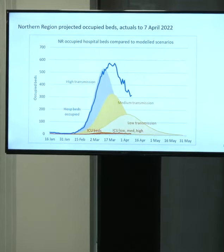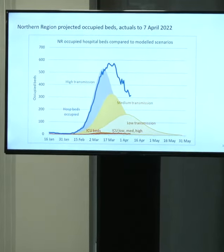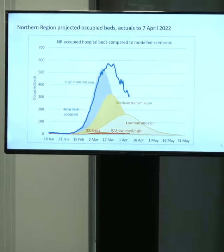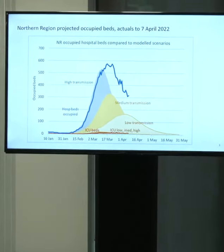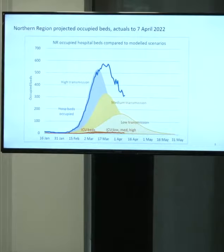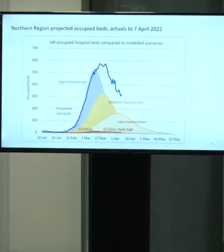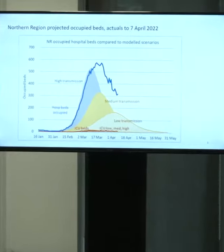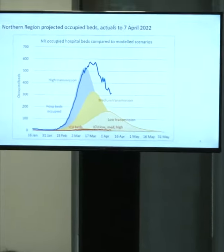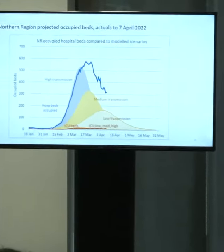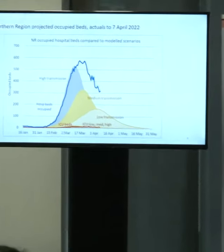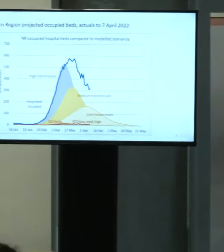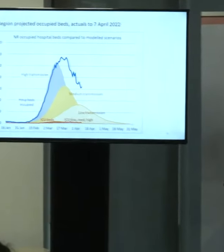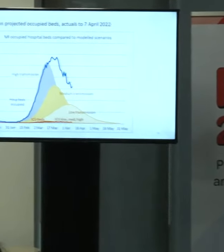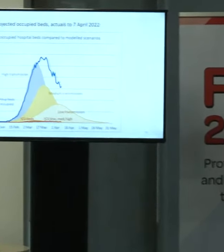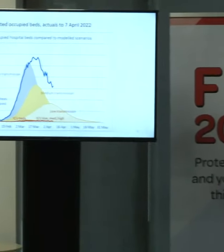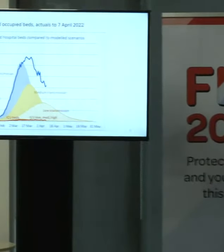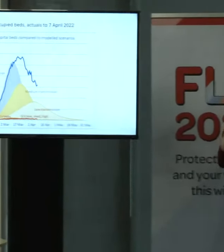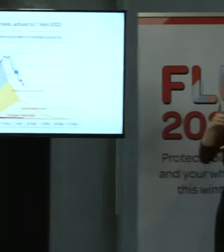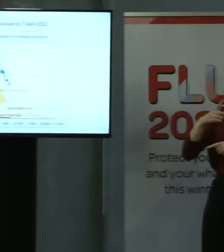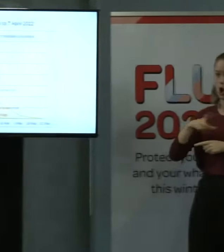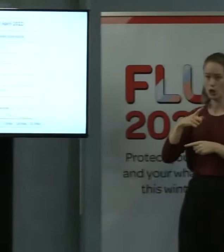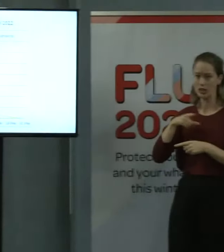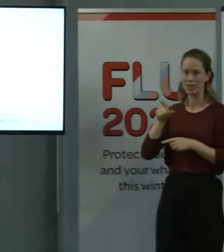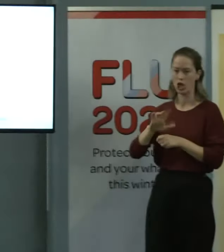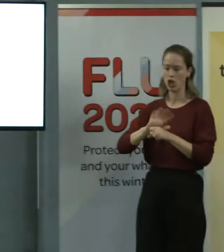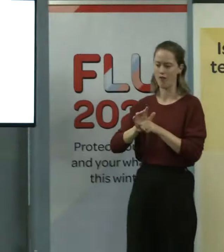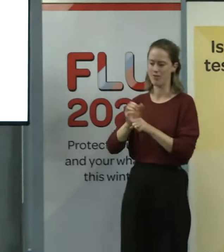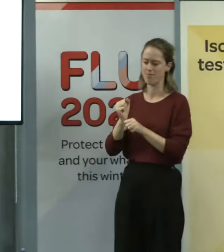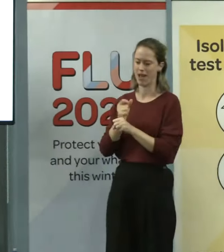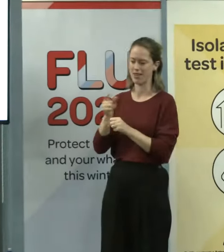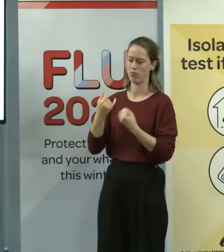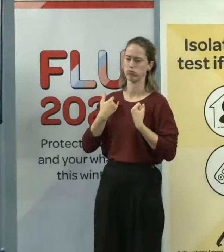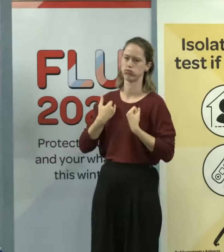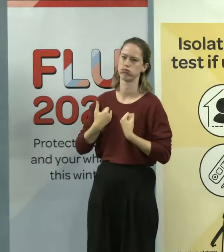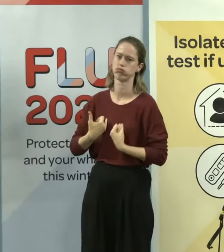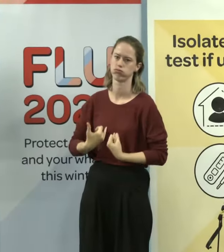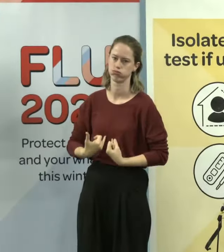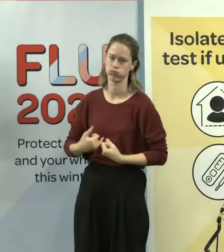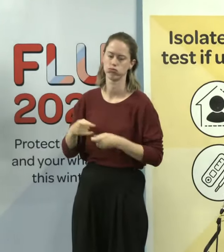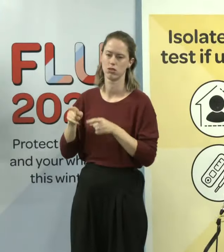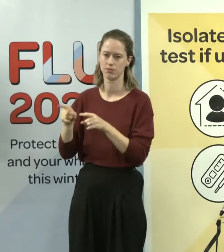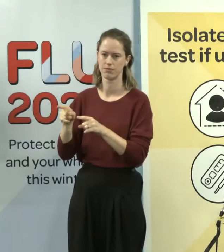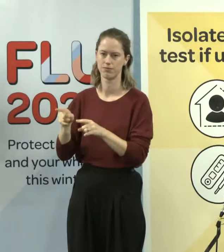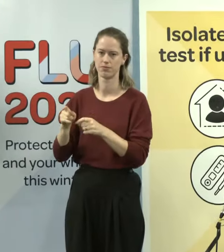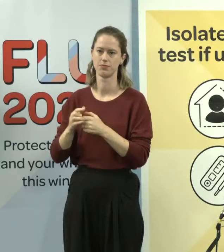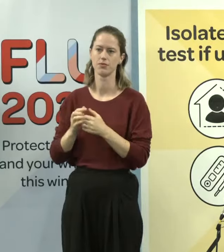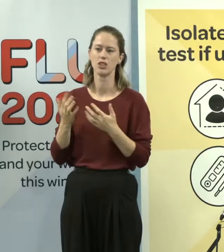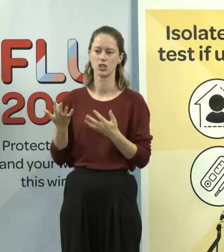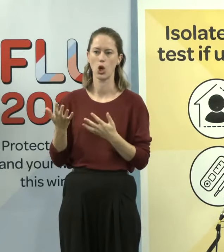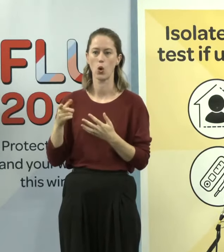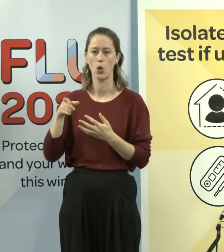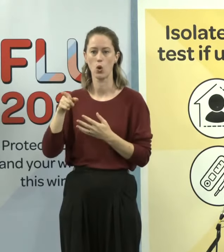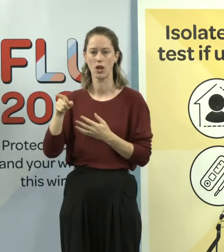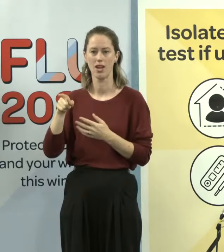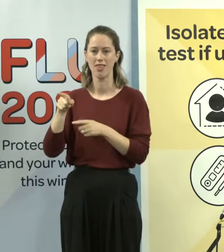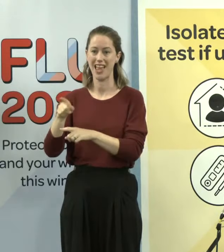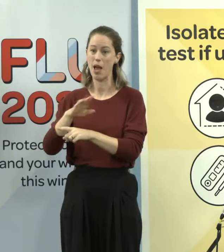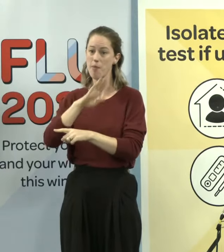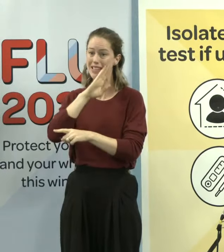ttaritanga ohorere, kaua ko te Ko te take tuatahi o to ratou